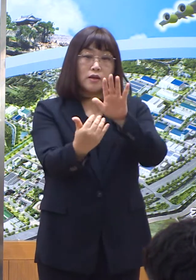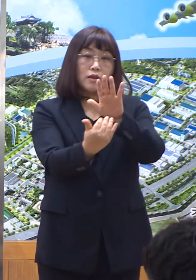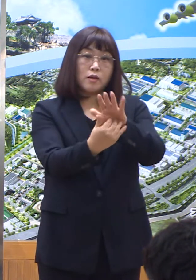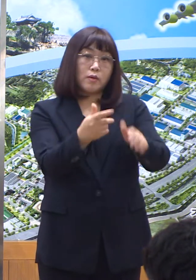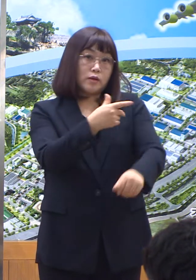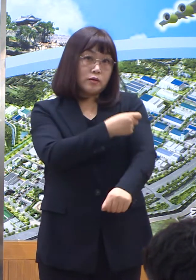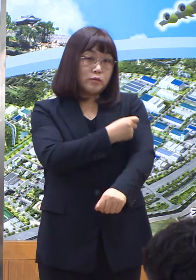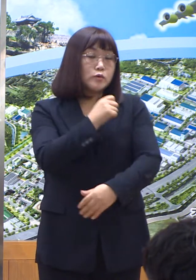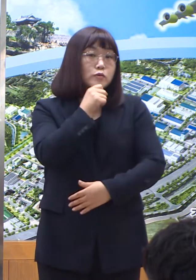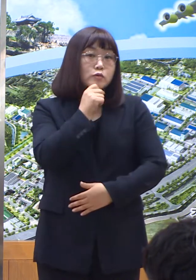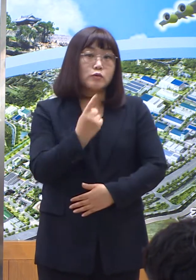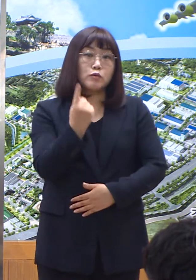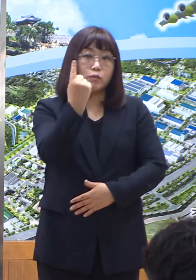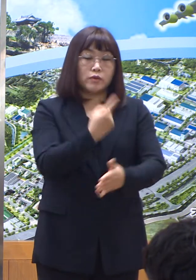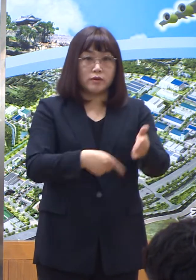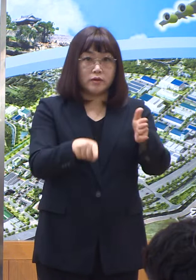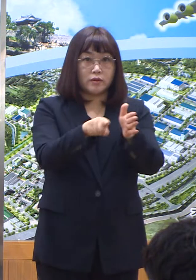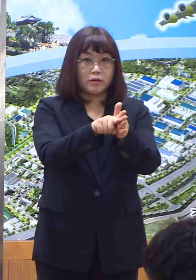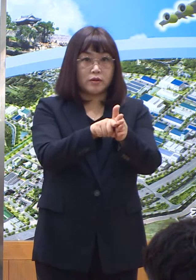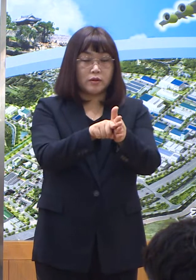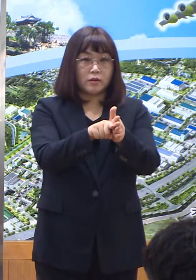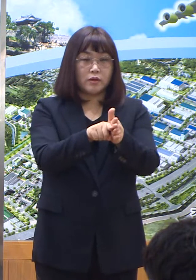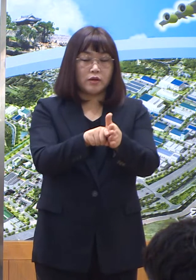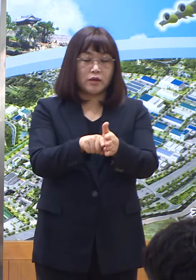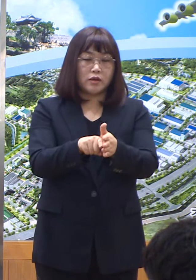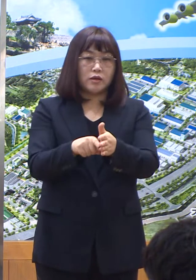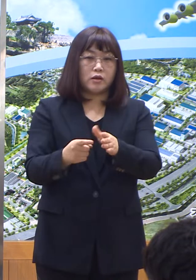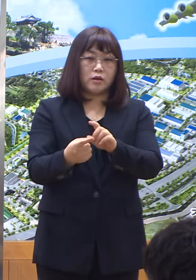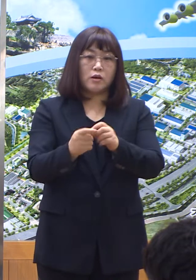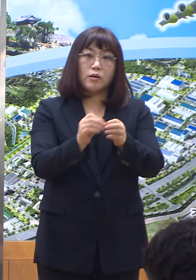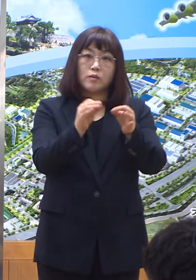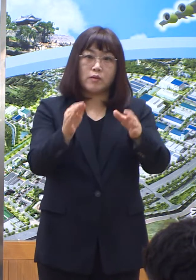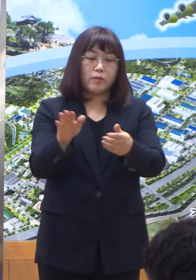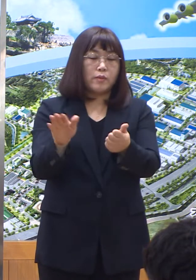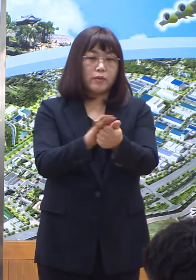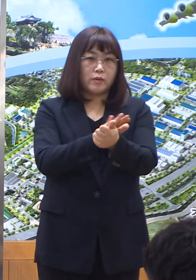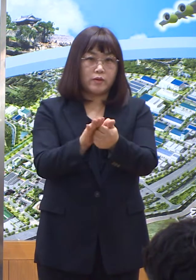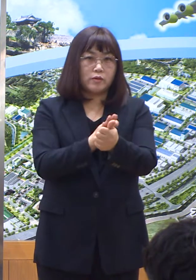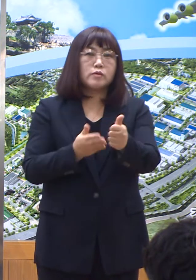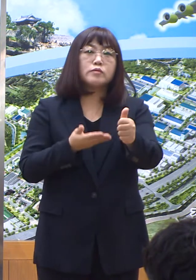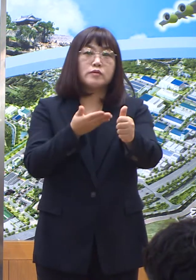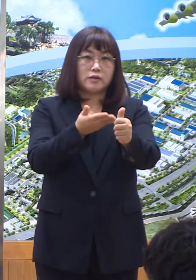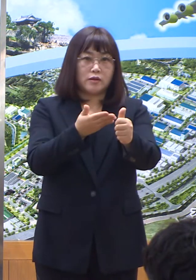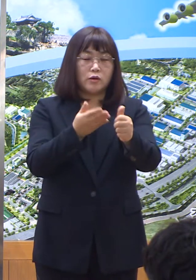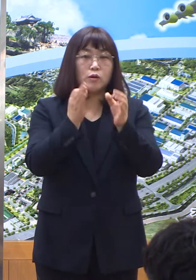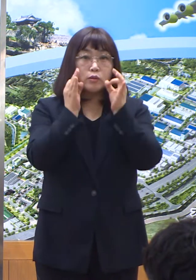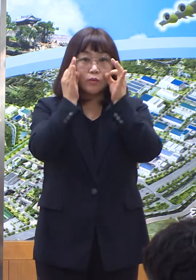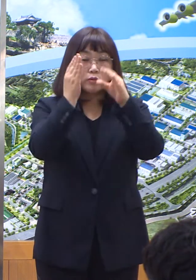위하여 적극적인 독려 와 첫 종편이 작용해 힘쓰겠습니다